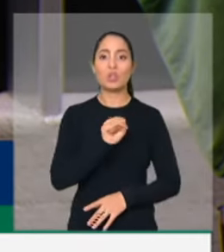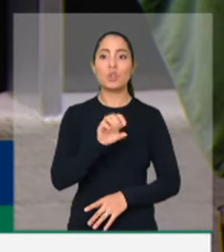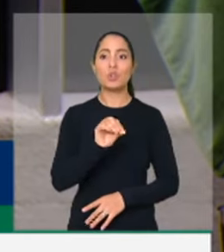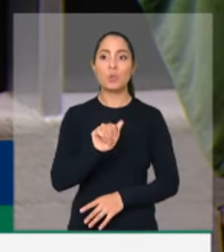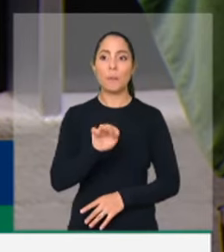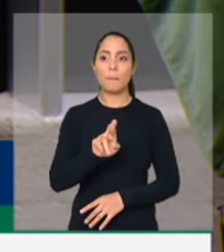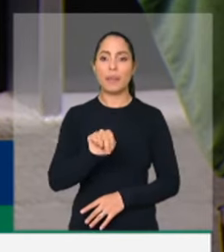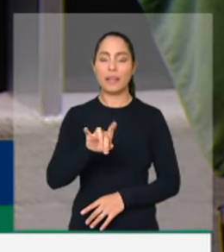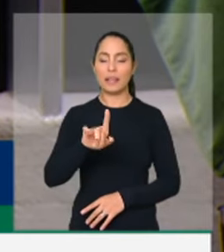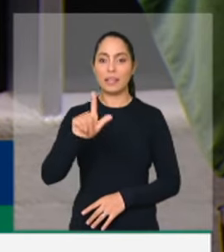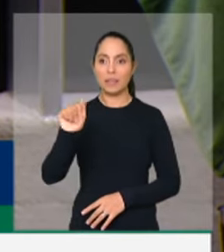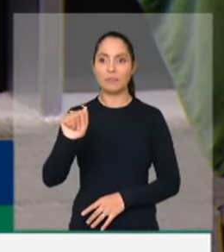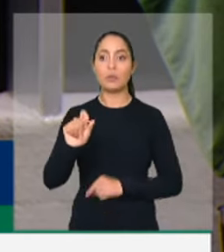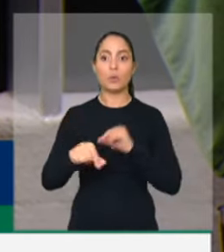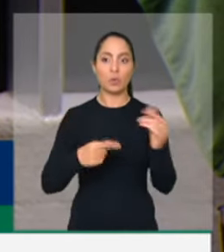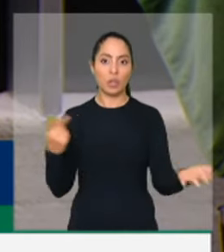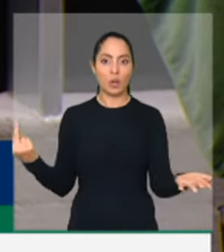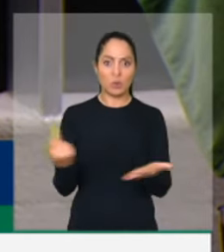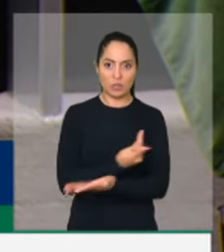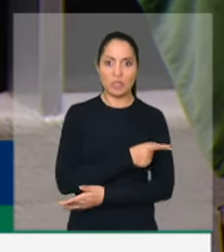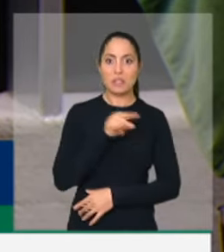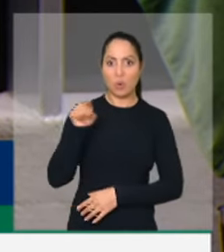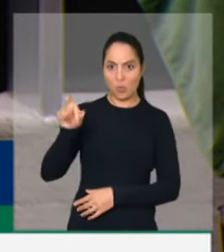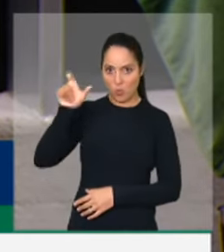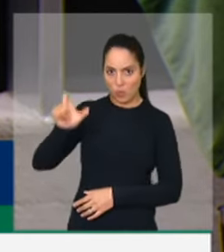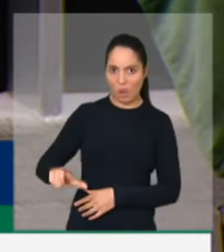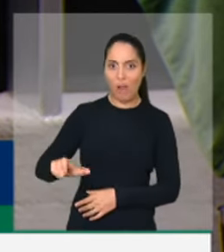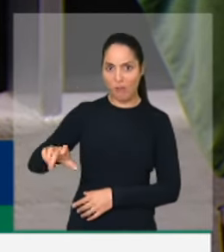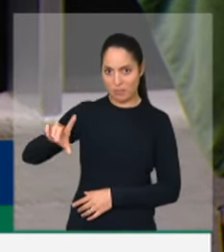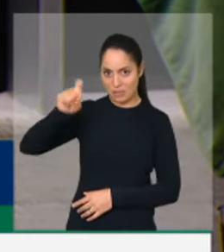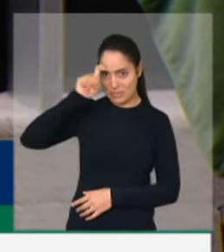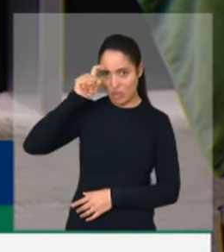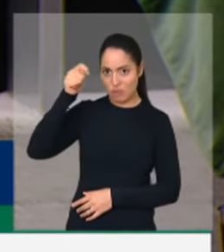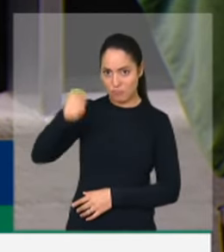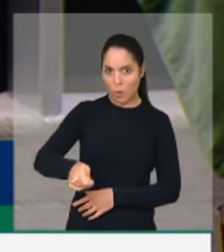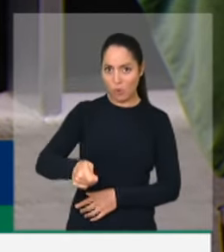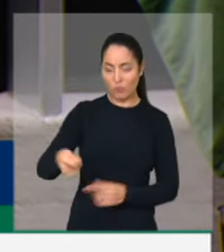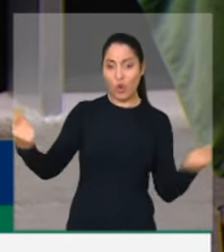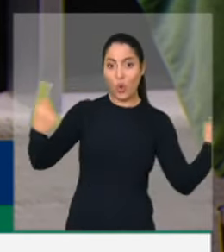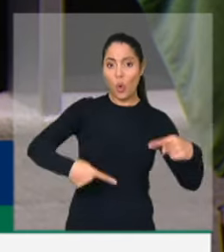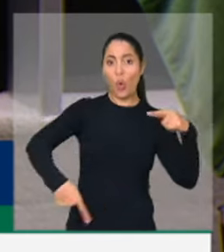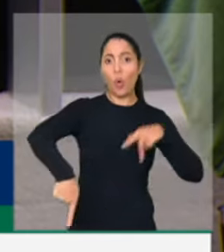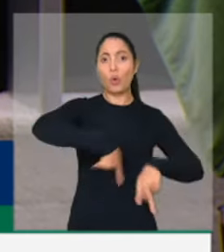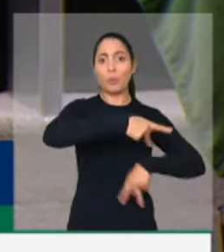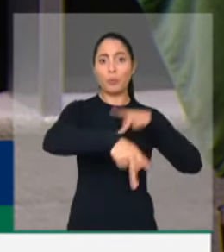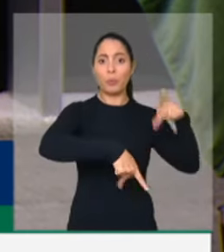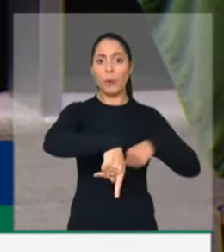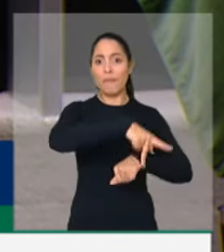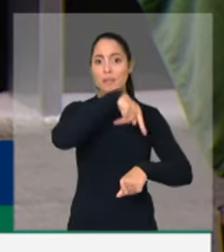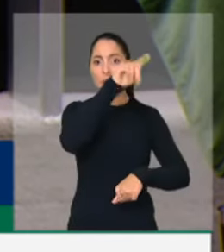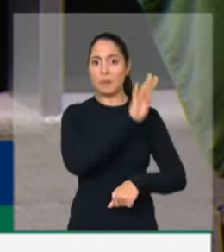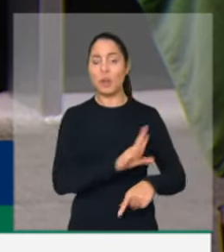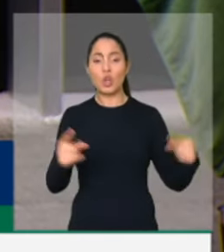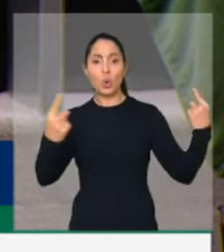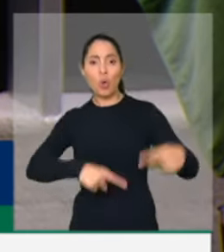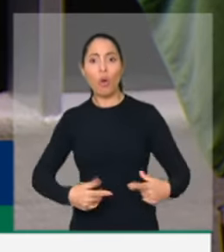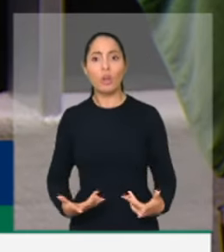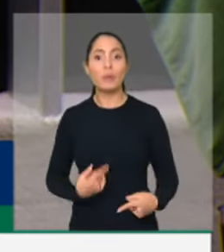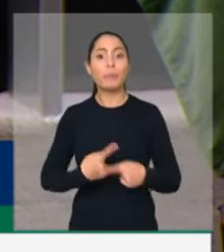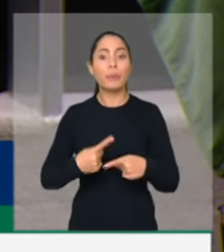CONTRA O BRASIL E O POVO BRASILEIRO, ELE ENTREGOU A PETROBRAS AOS INTERESSES ESTRANGEIROS. ABRIU AS INFORMAÇÕES ESTRATÉGICAS DAS EMPRESAS AS AGÊNCIAS